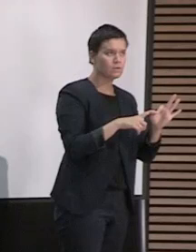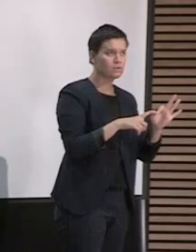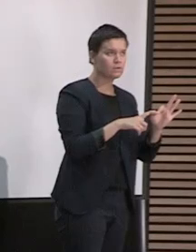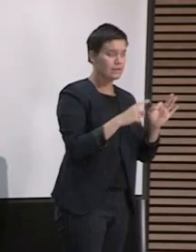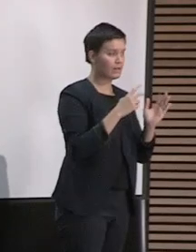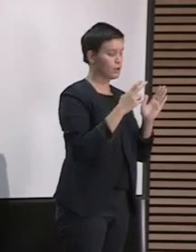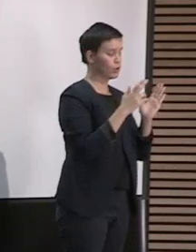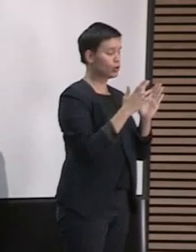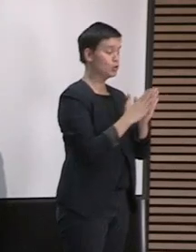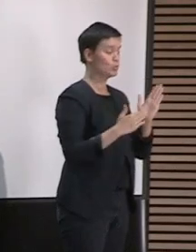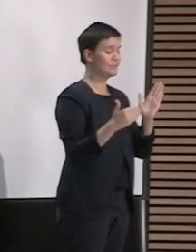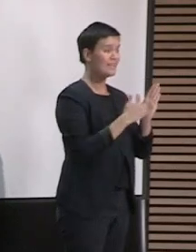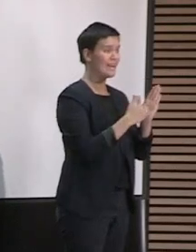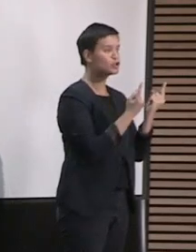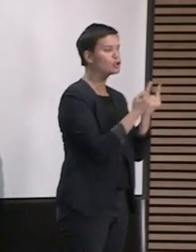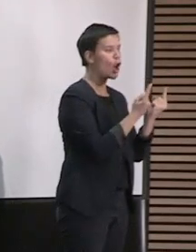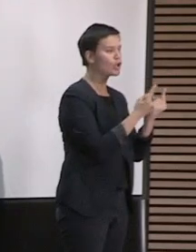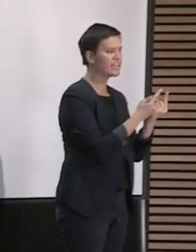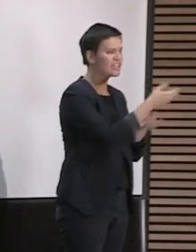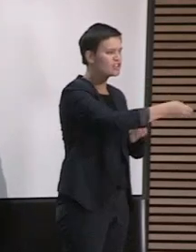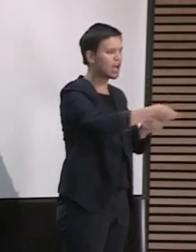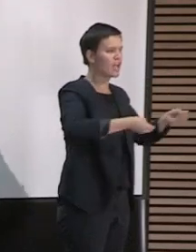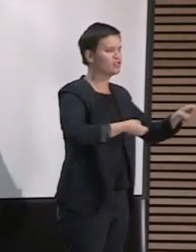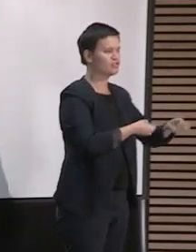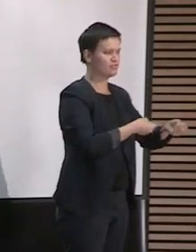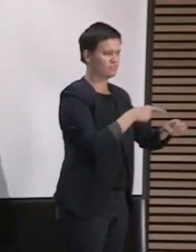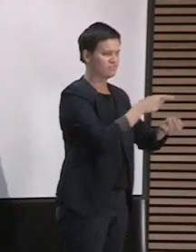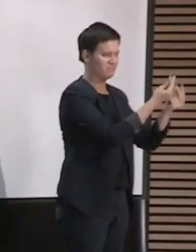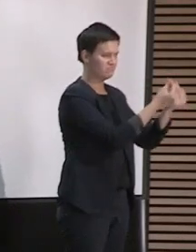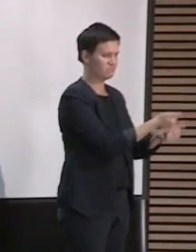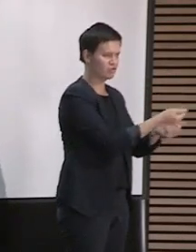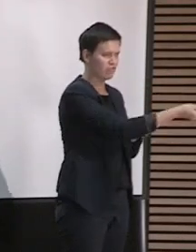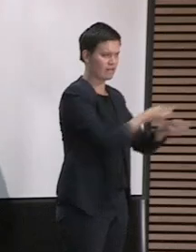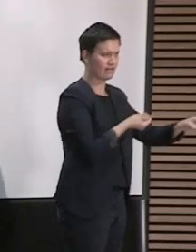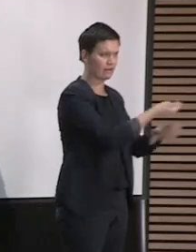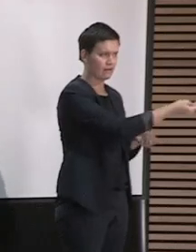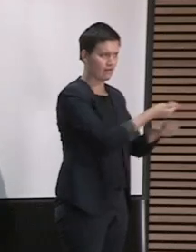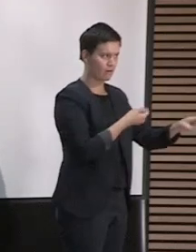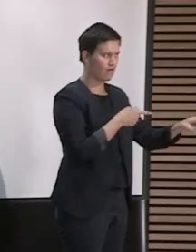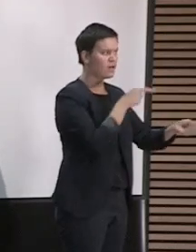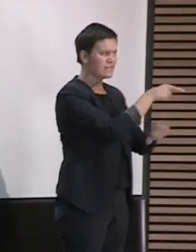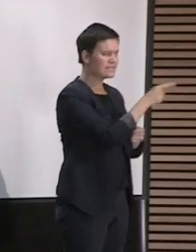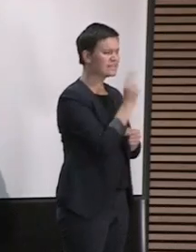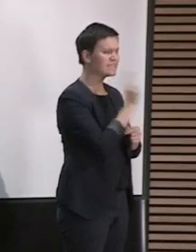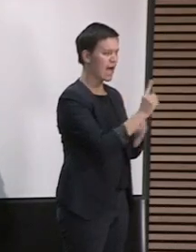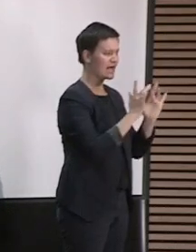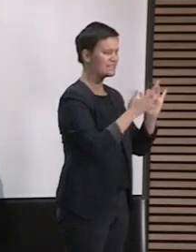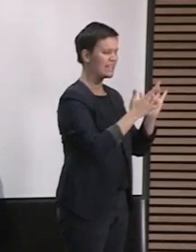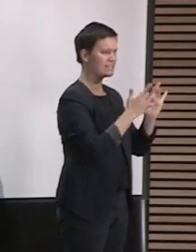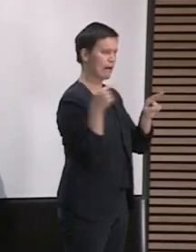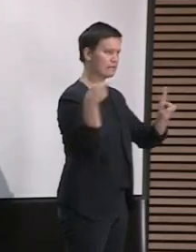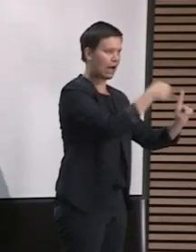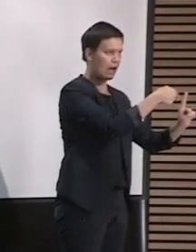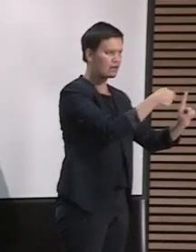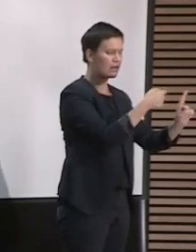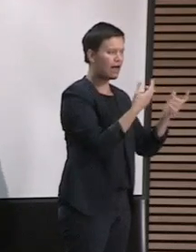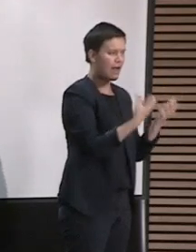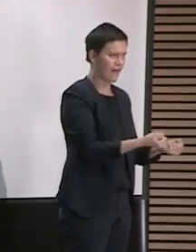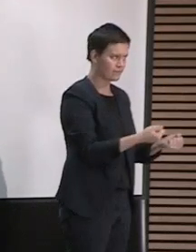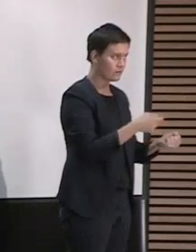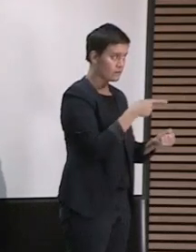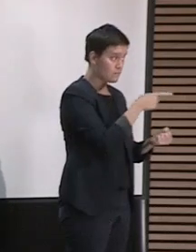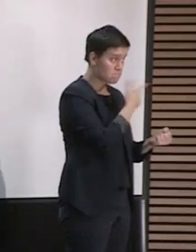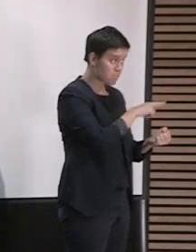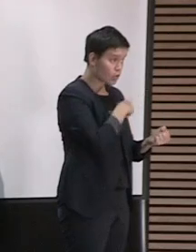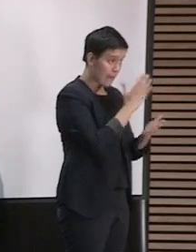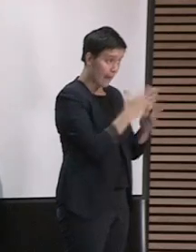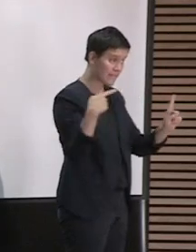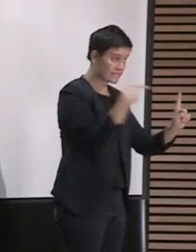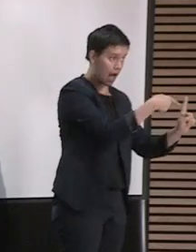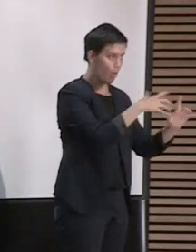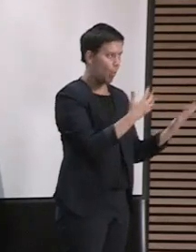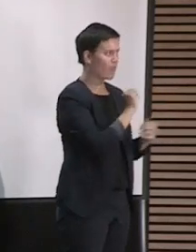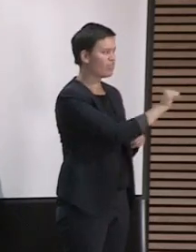hauora mahara mai ki tena tatou.